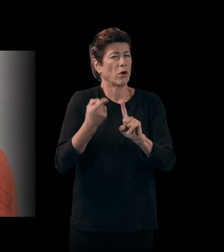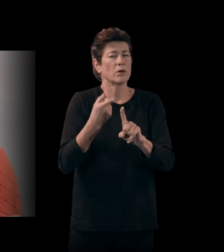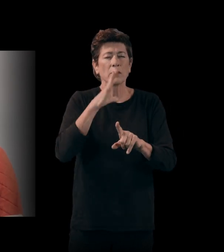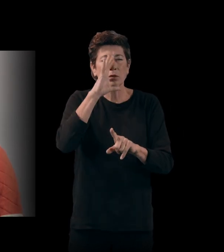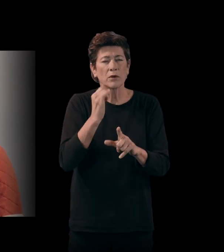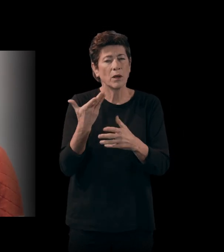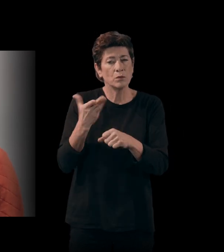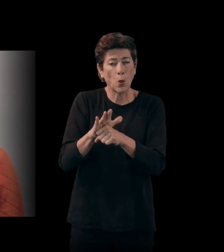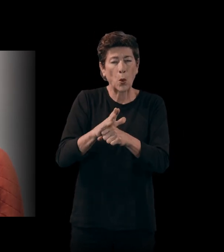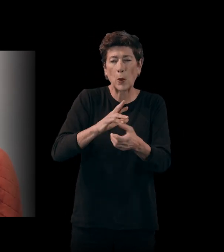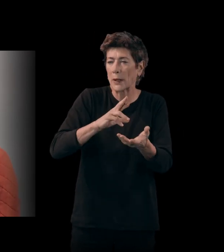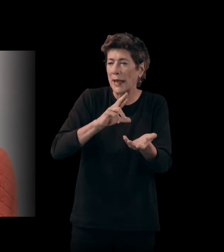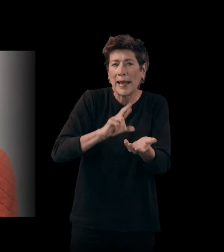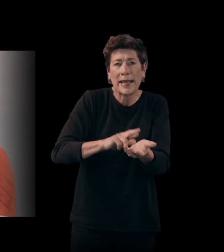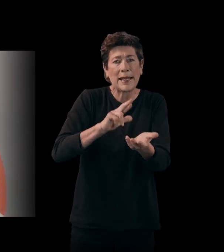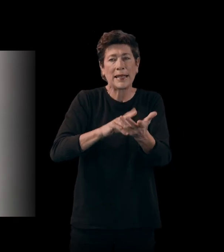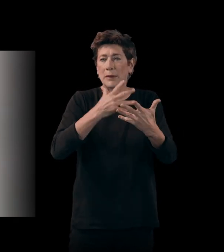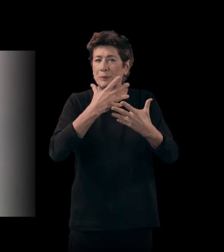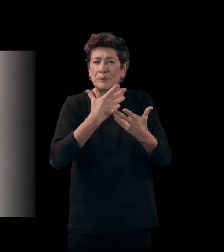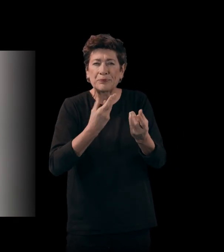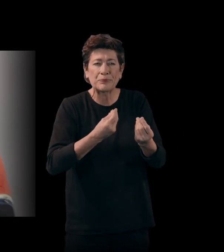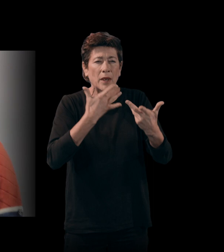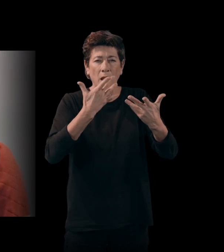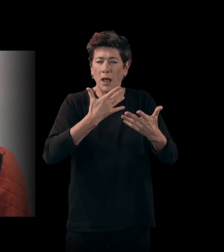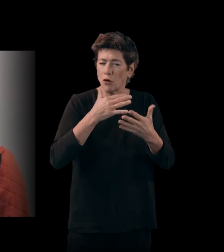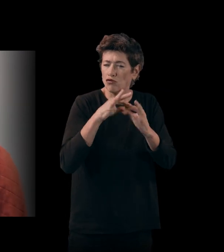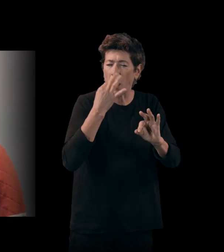de la coutume, la question des mots, du choix de leur accélération ou leur décélération.